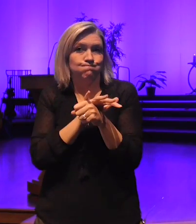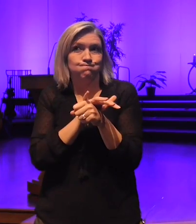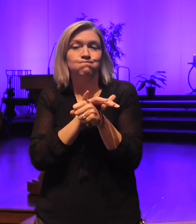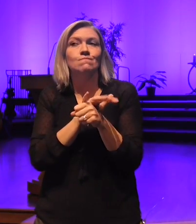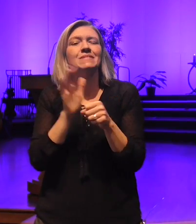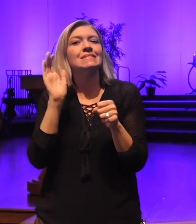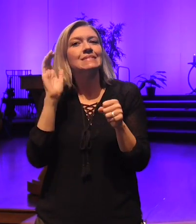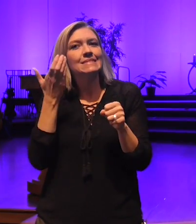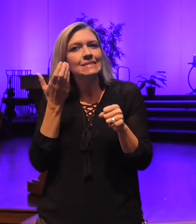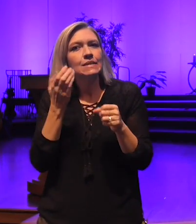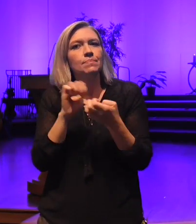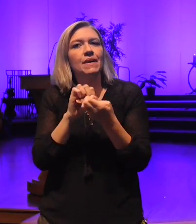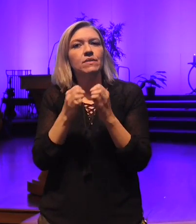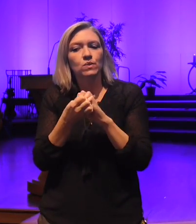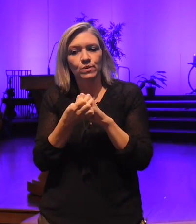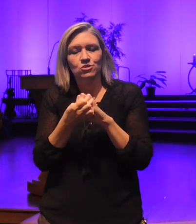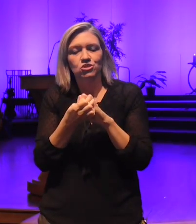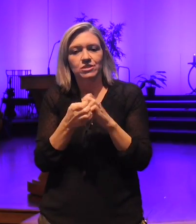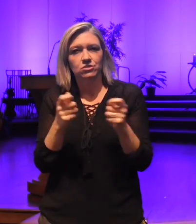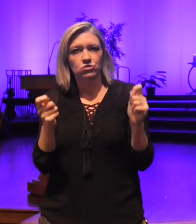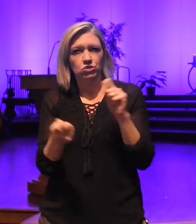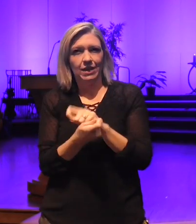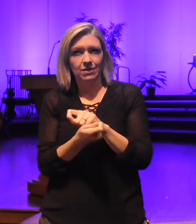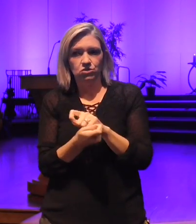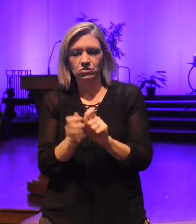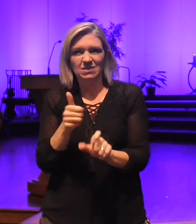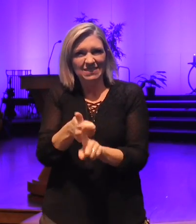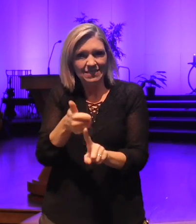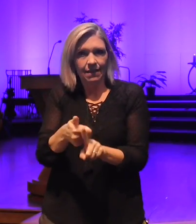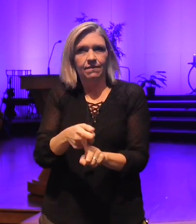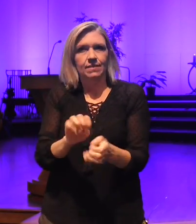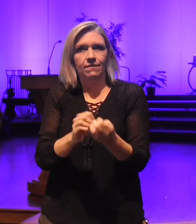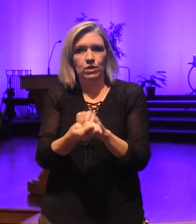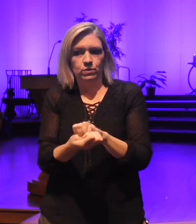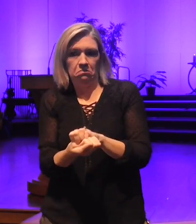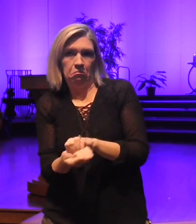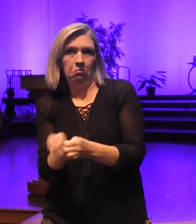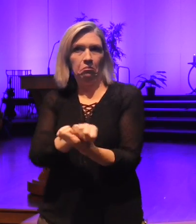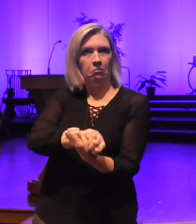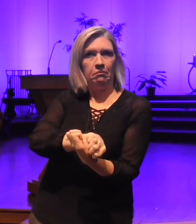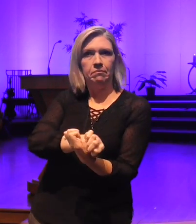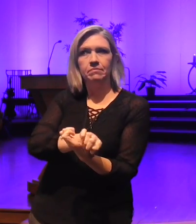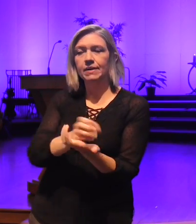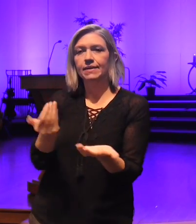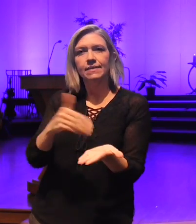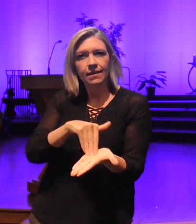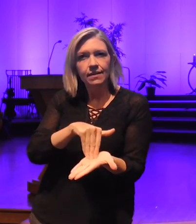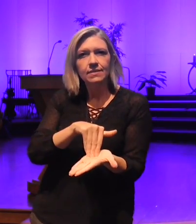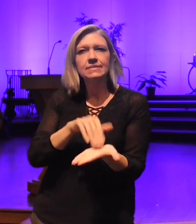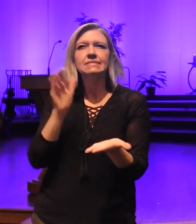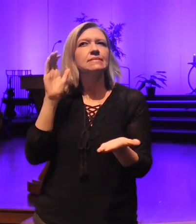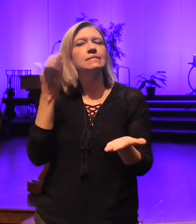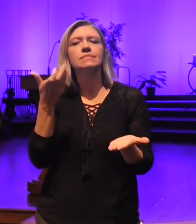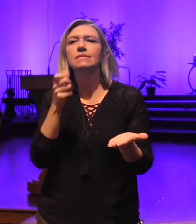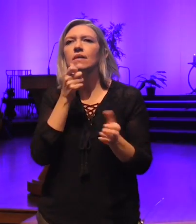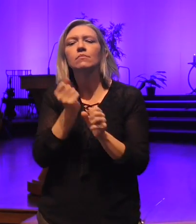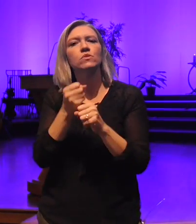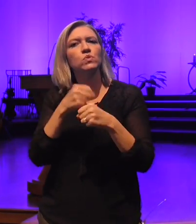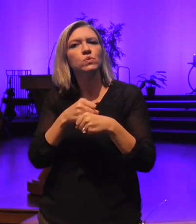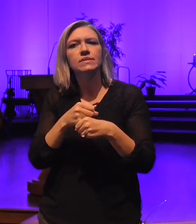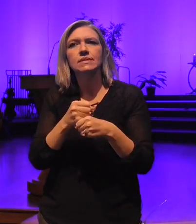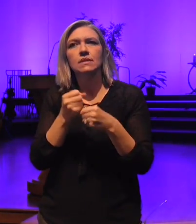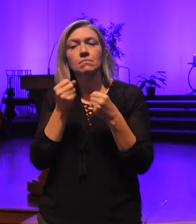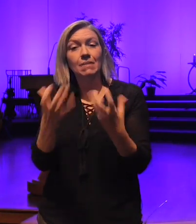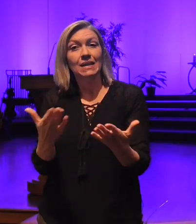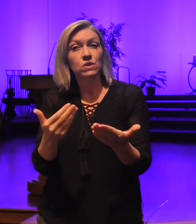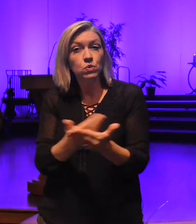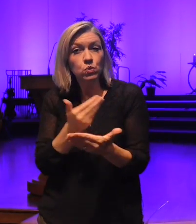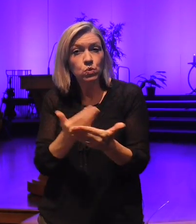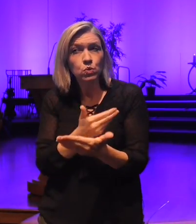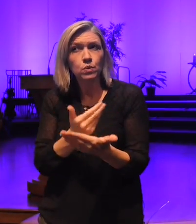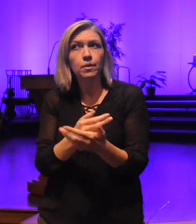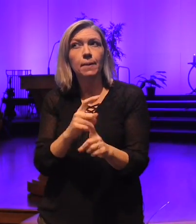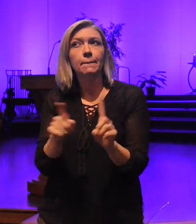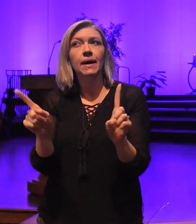que la Evolución se encendió sobre sí misma y se volvió sobre sí misma aparentemente sin producir tantas cosas nuevas, pero ahora